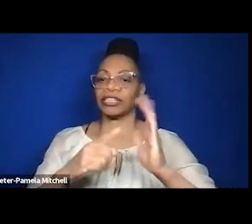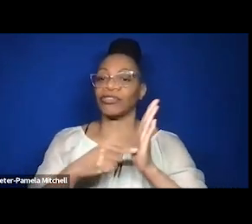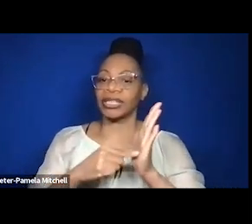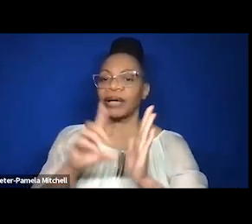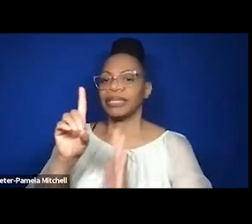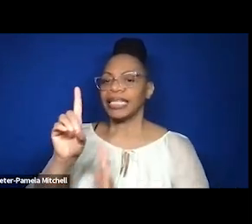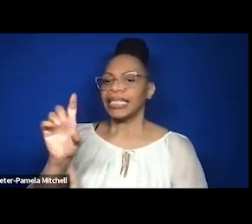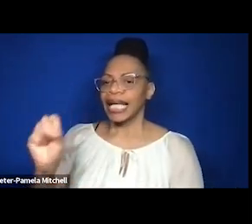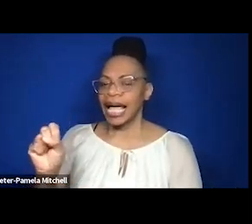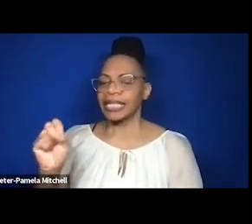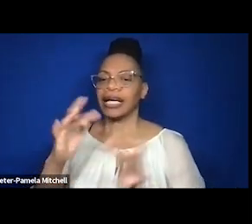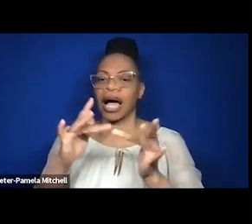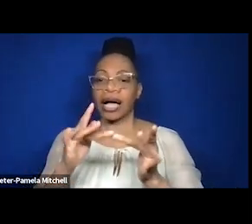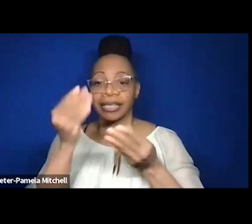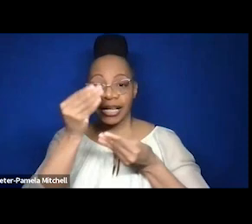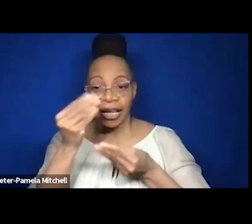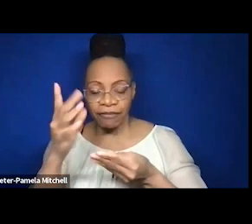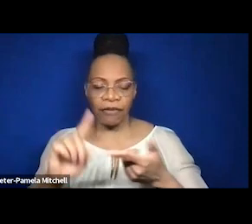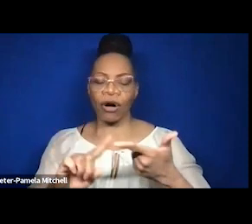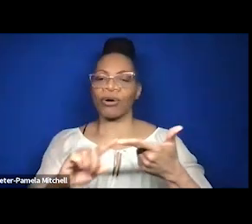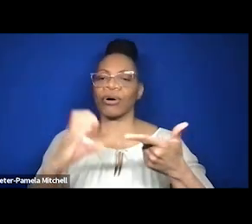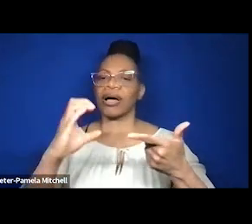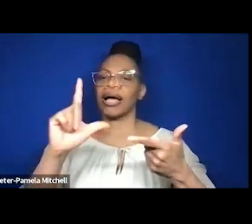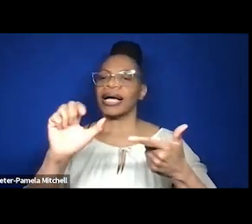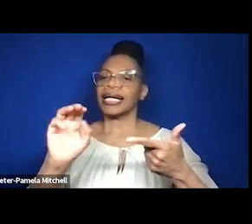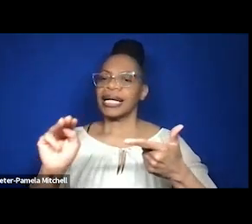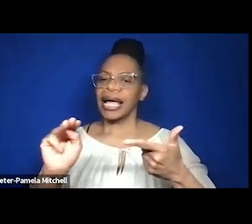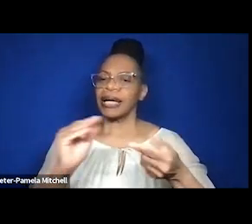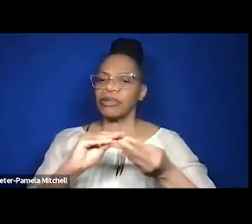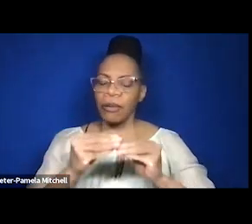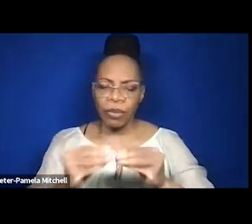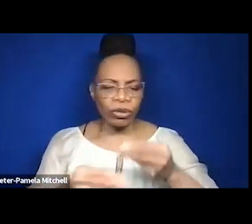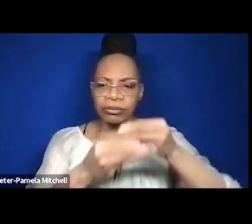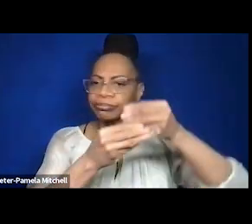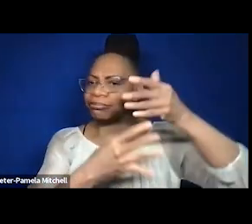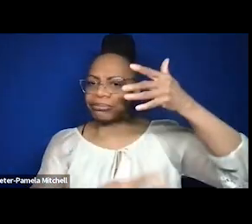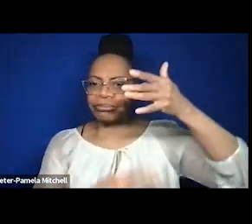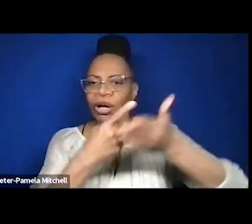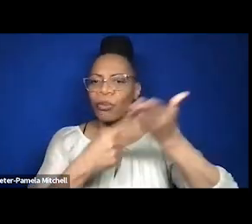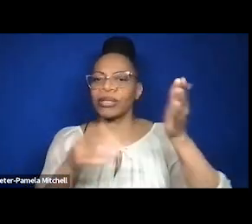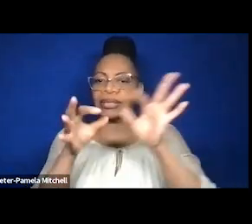números de reclamaciones y cualquier otra cosa pertinente para ayudarme a mantener el rumbo en una hoja de cálculo.